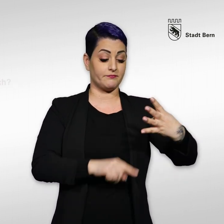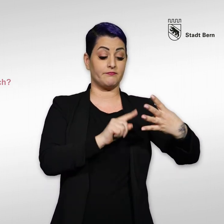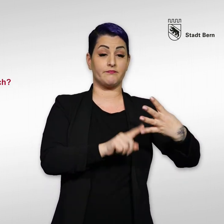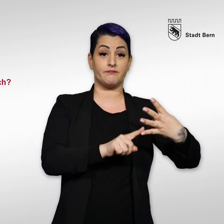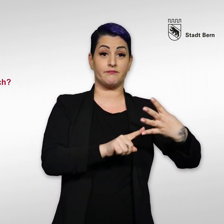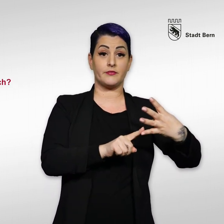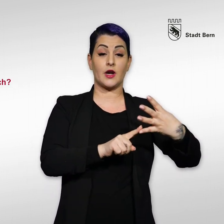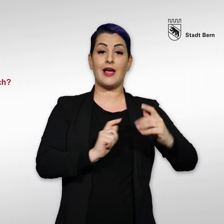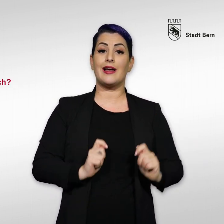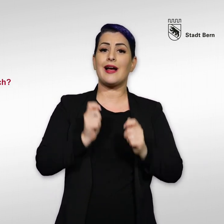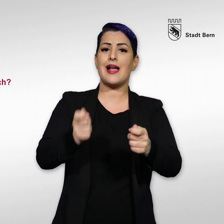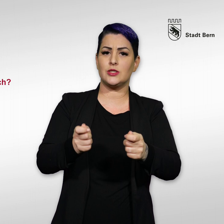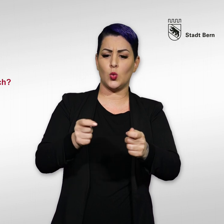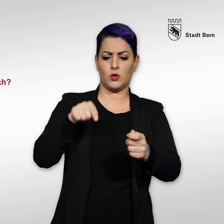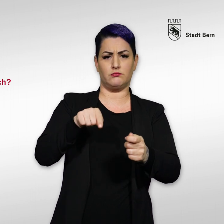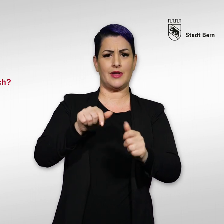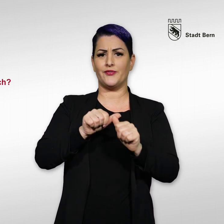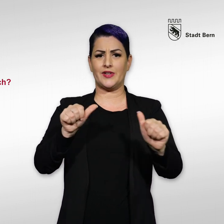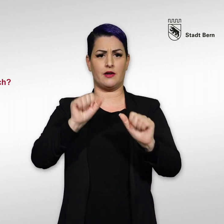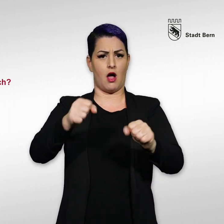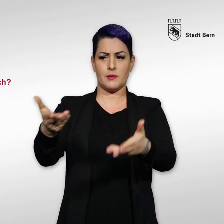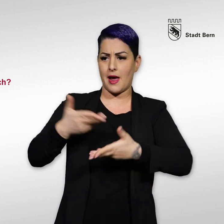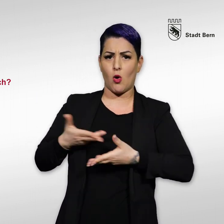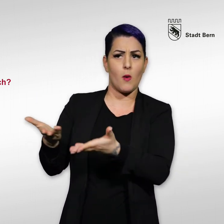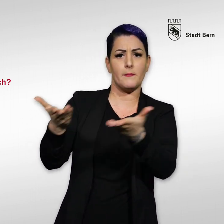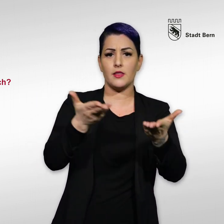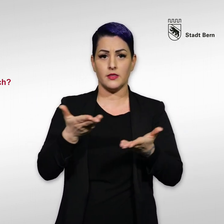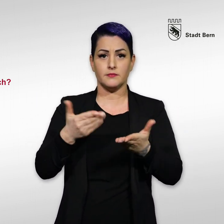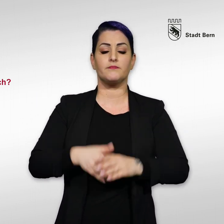Wo bekommt man das Gesuch?